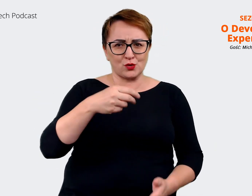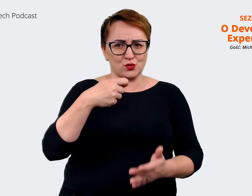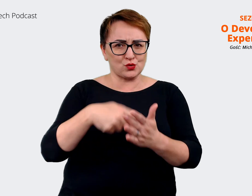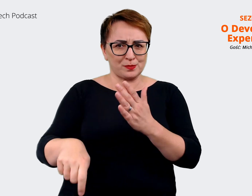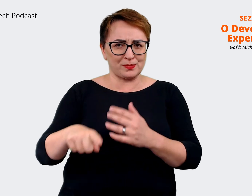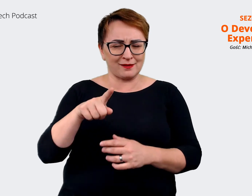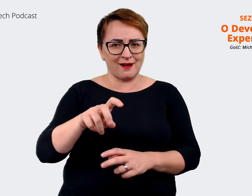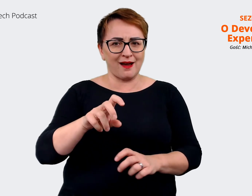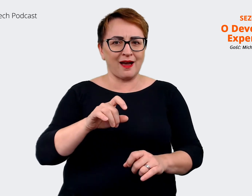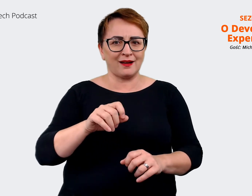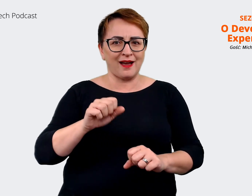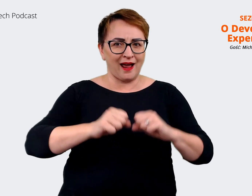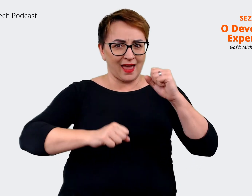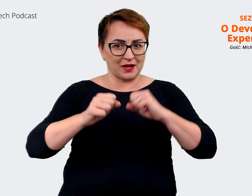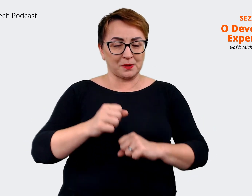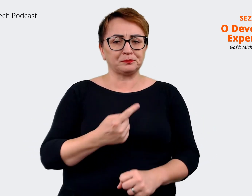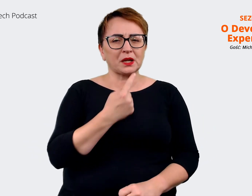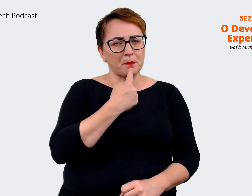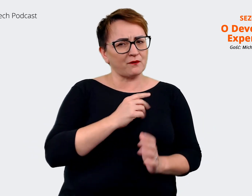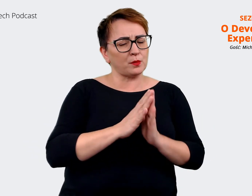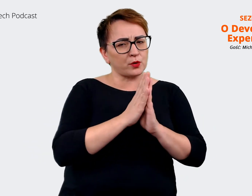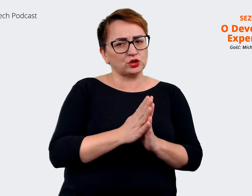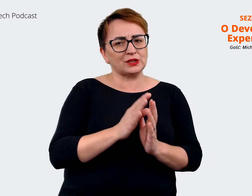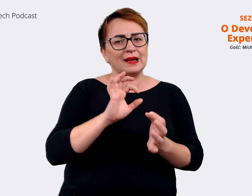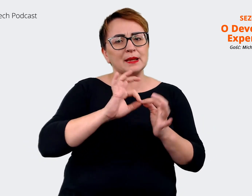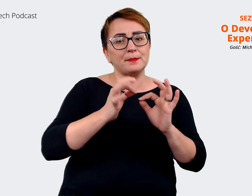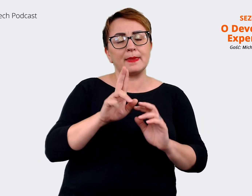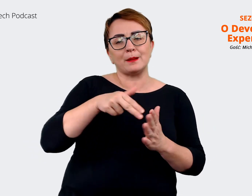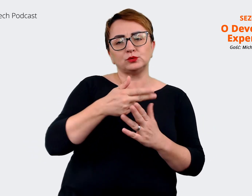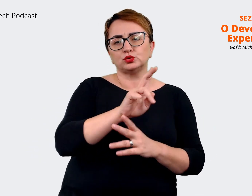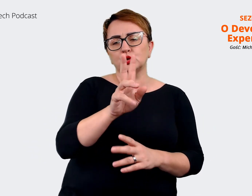wysłuchaniu naszej rozmowy chciałby Cię jeszcze podpytać o Allegro developer platform, o to co